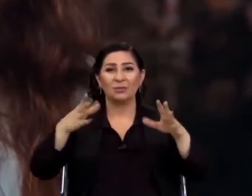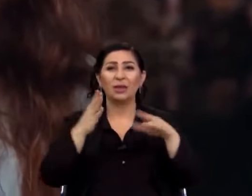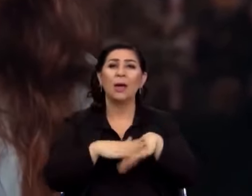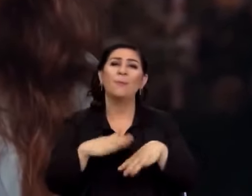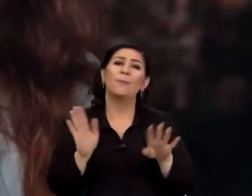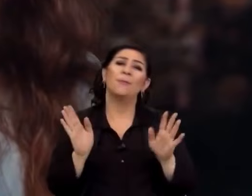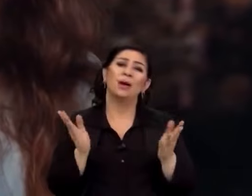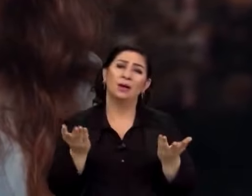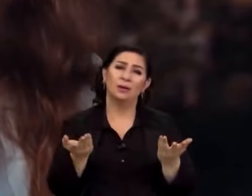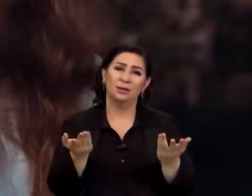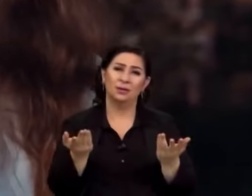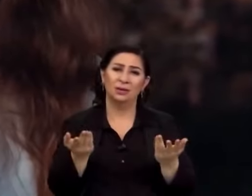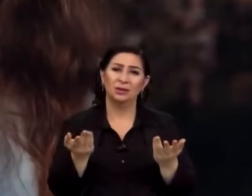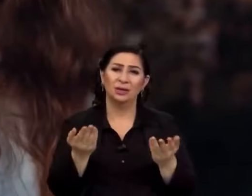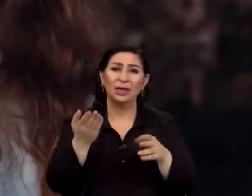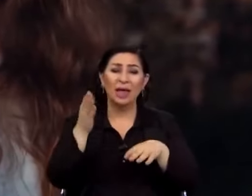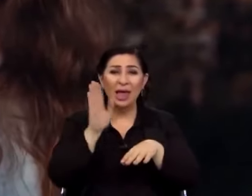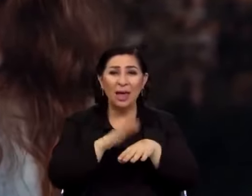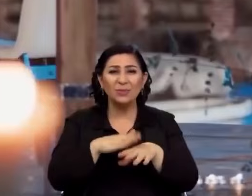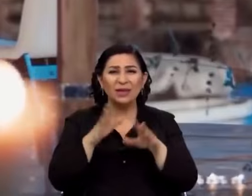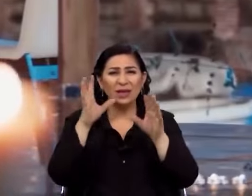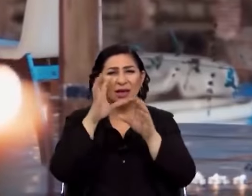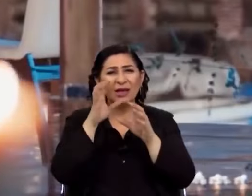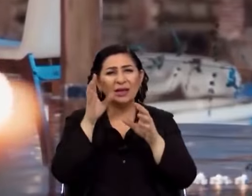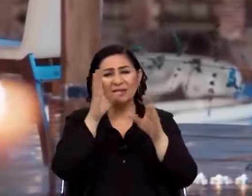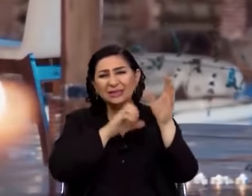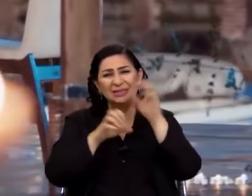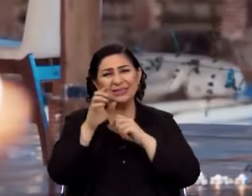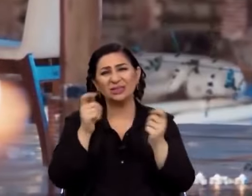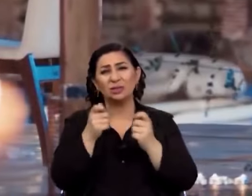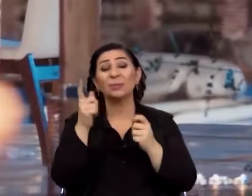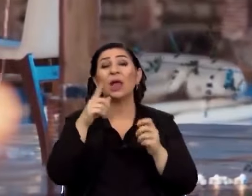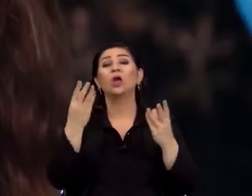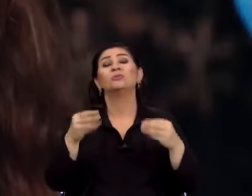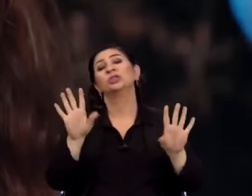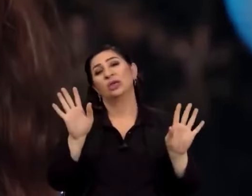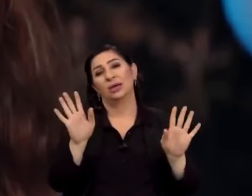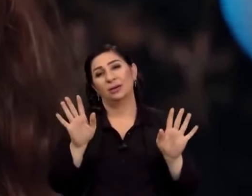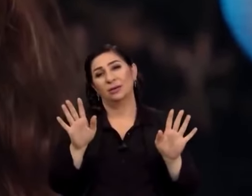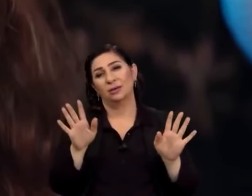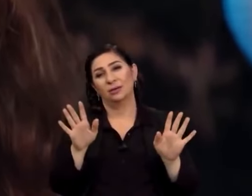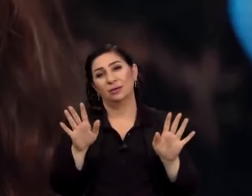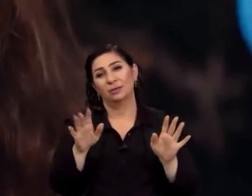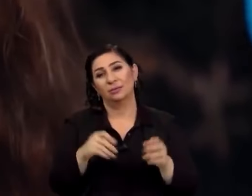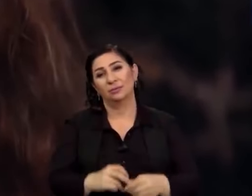Yapma ya Yaptığın karanlık işler Bir daha öyle şeyler olmayacak